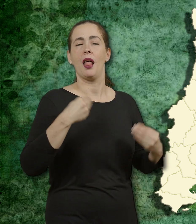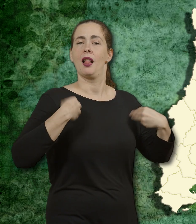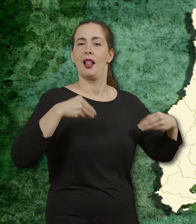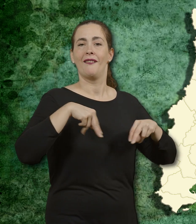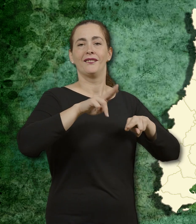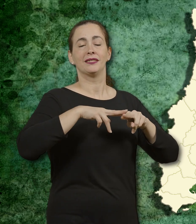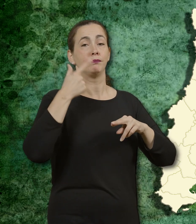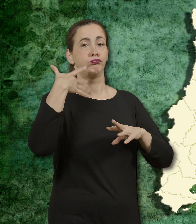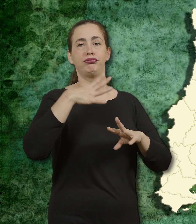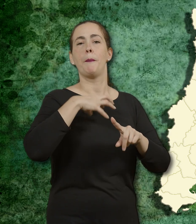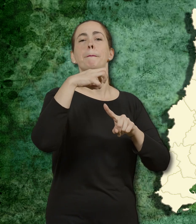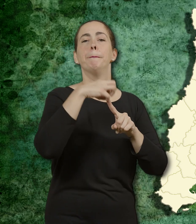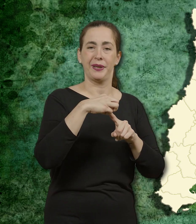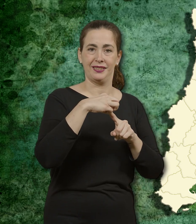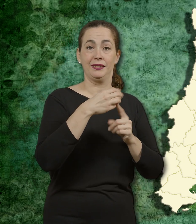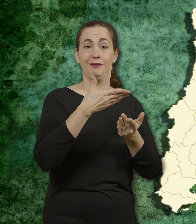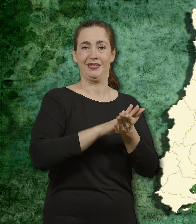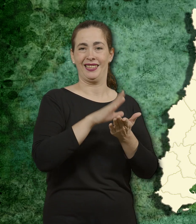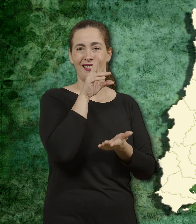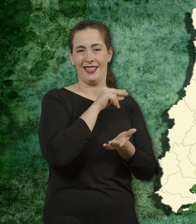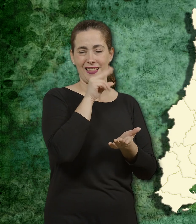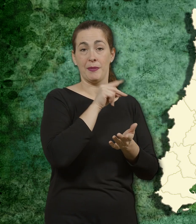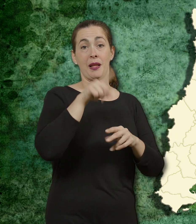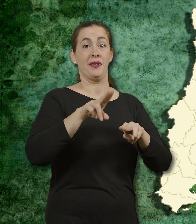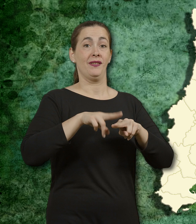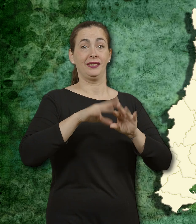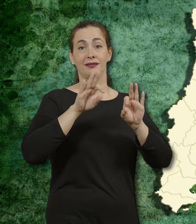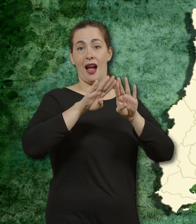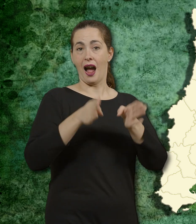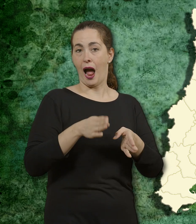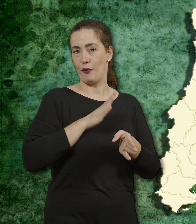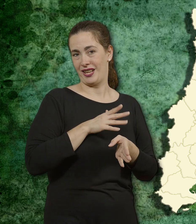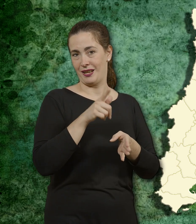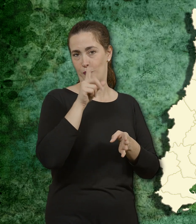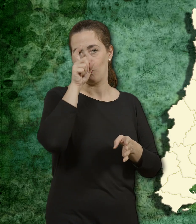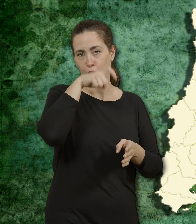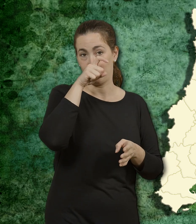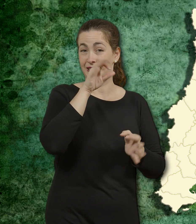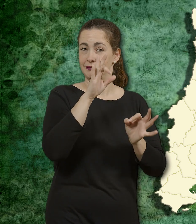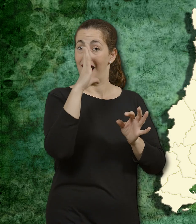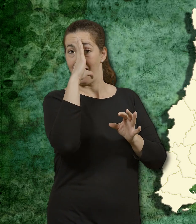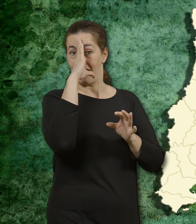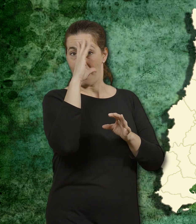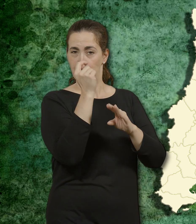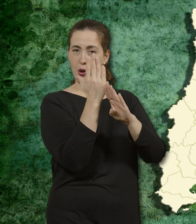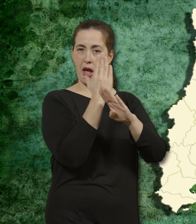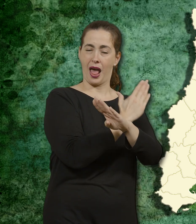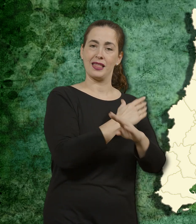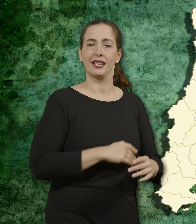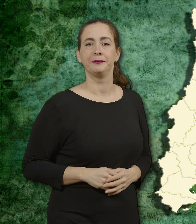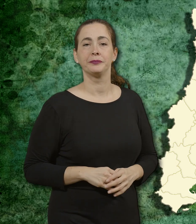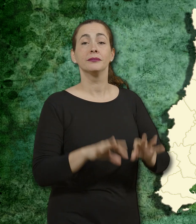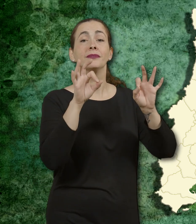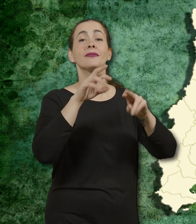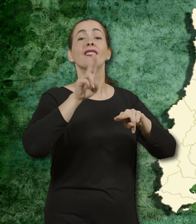Gaudir de les festes populars del Pi, al desembre, i del Cau de les Bruixes, abans de Carnaval.